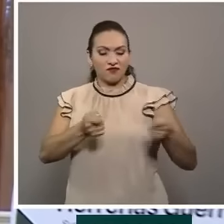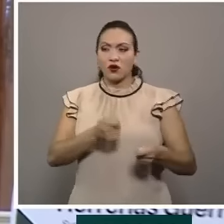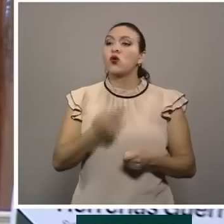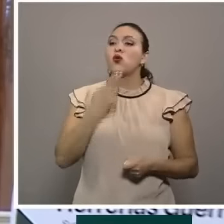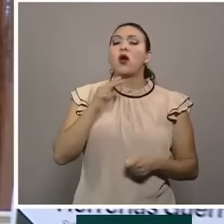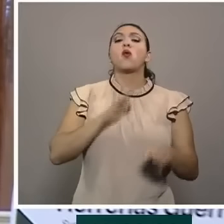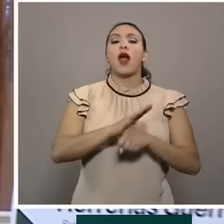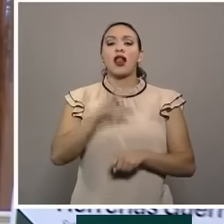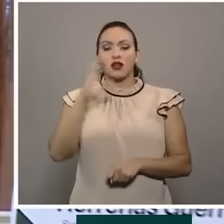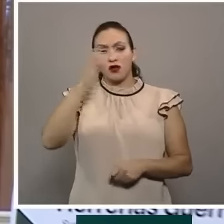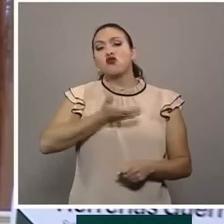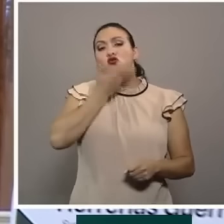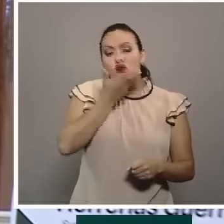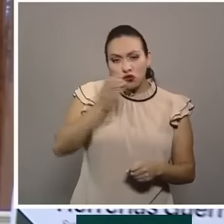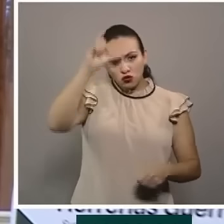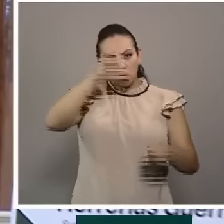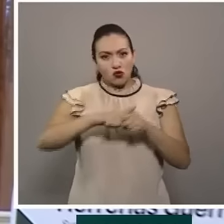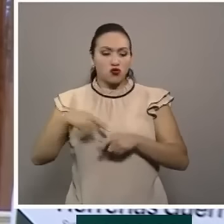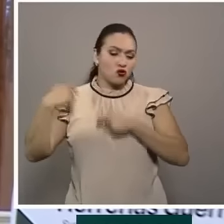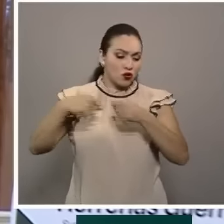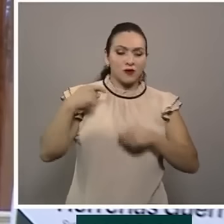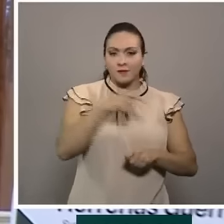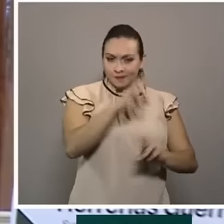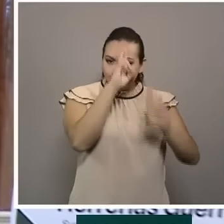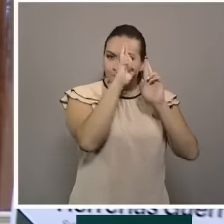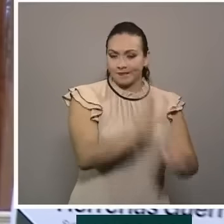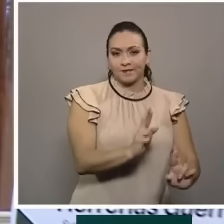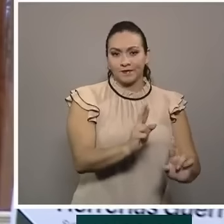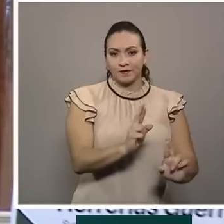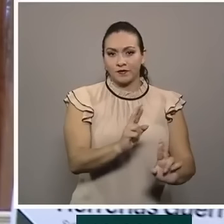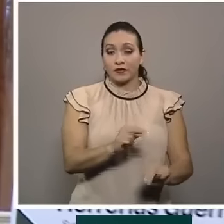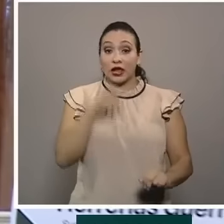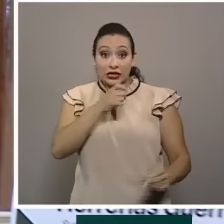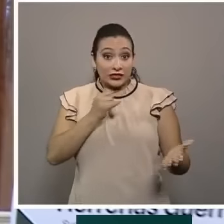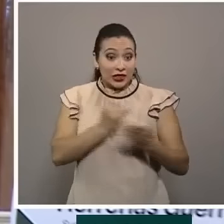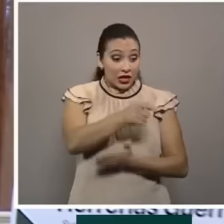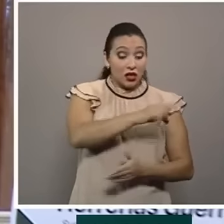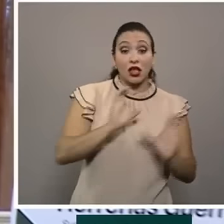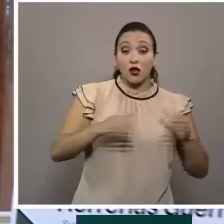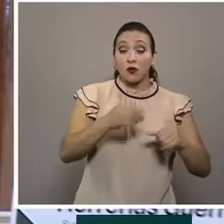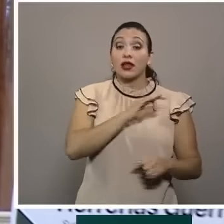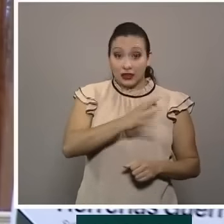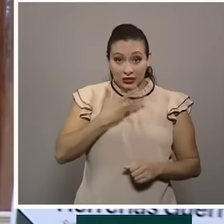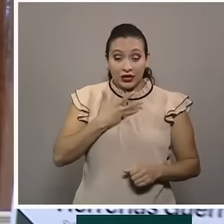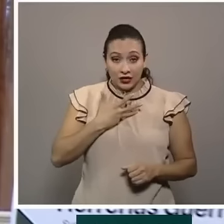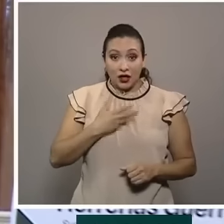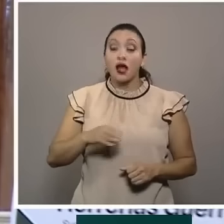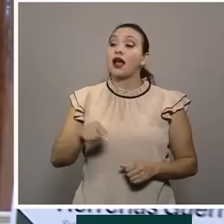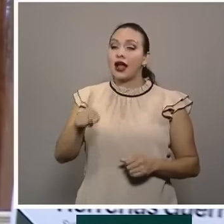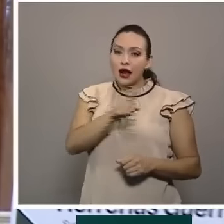costumbres. A partir de esa decisión soberana, el pueblo Sozil de la Candelaria acudió ante